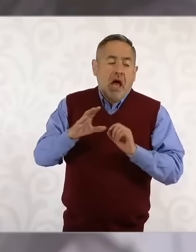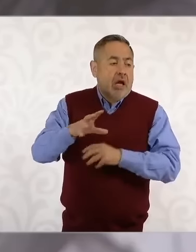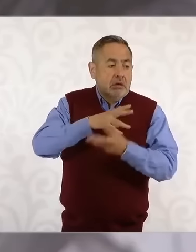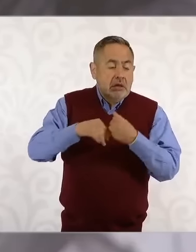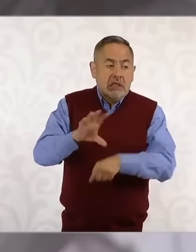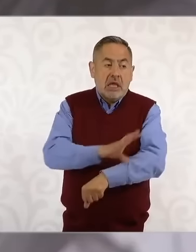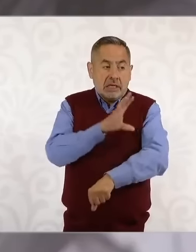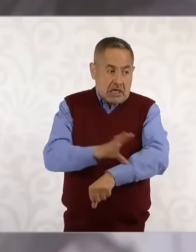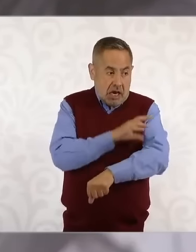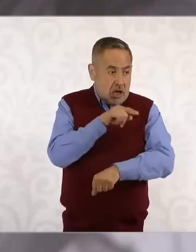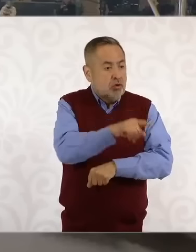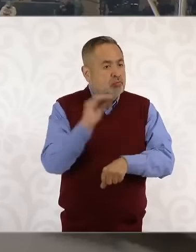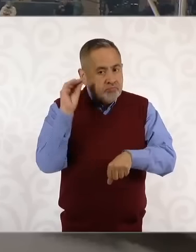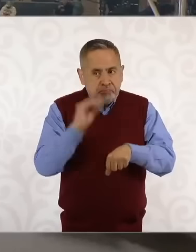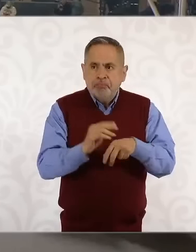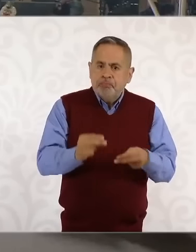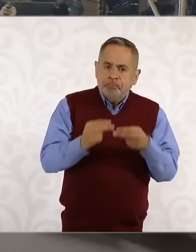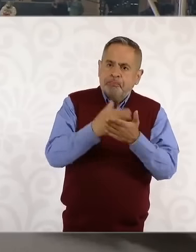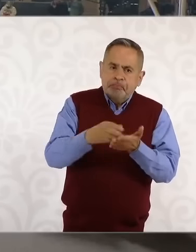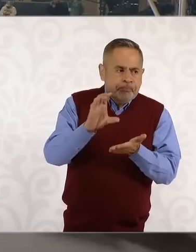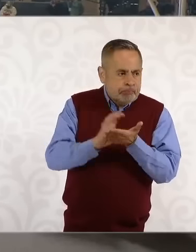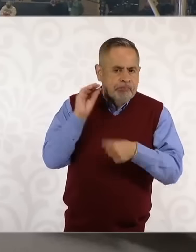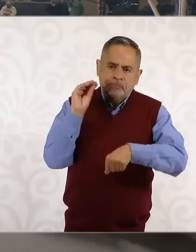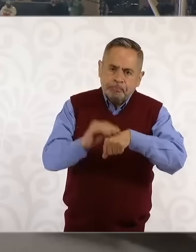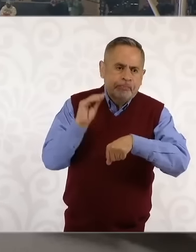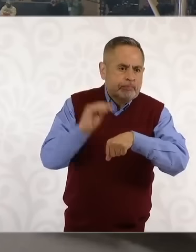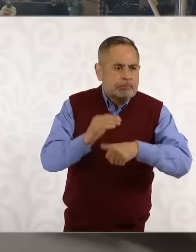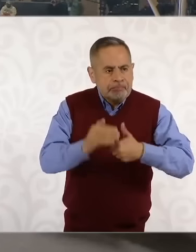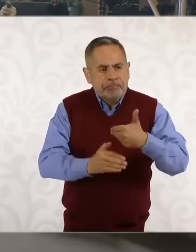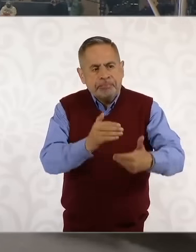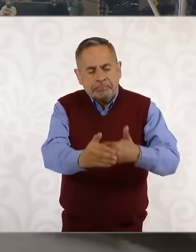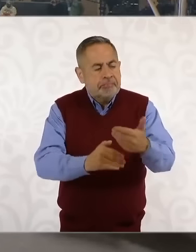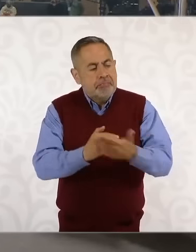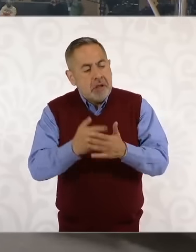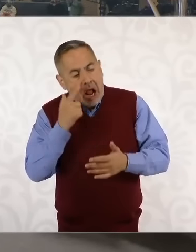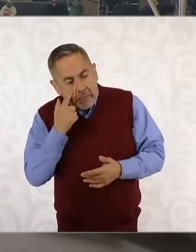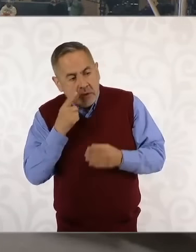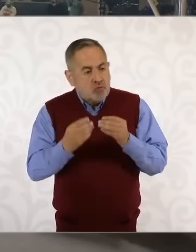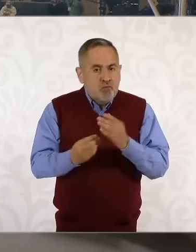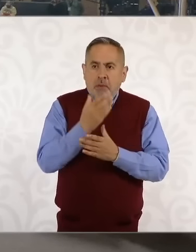de planes de gestión social y se valoró también la innovación y el desarrollo tecnológico como